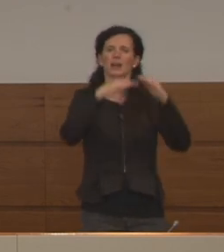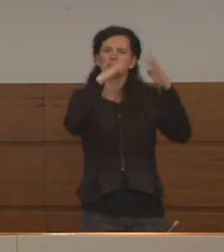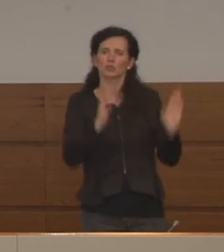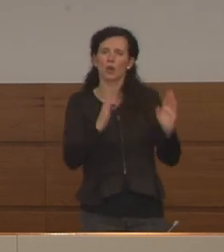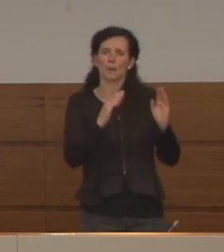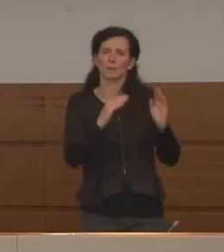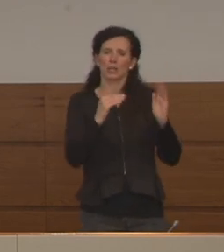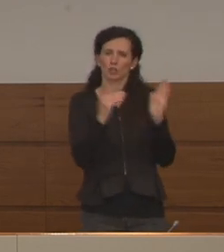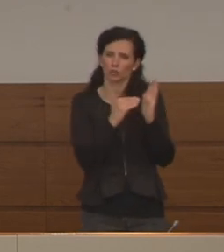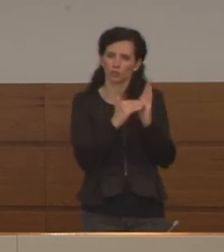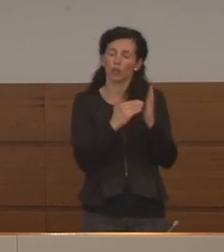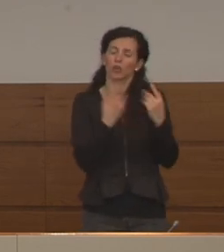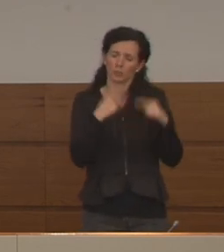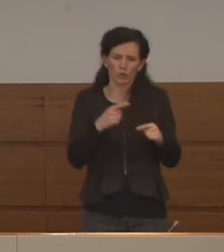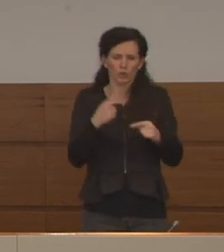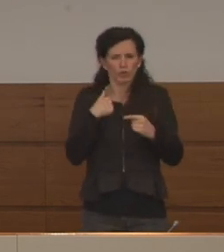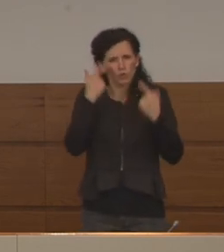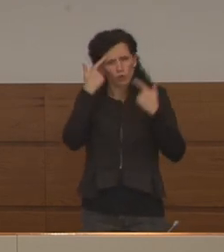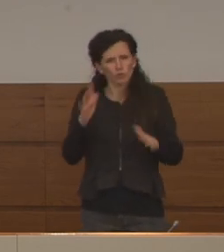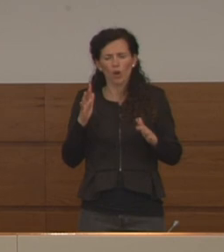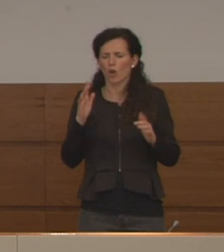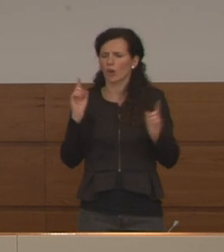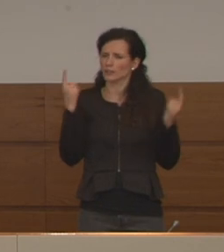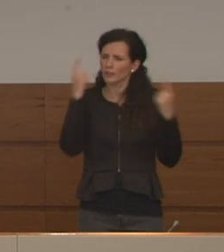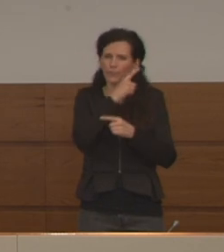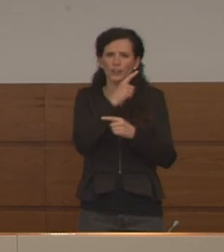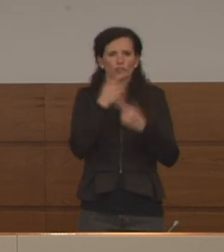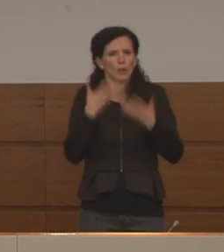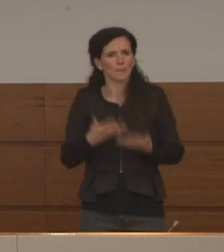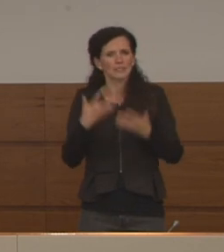è pesantissimo, soprattutto in una fase come questa quando si intravede un po'